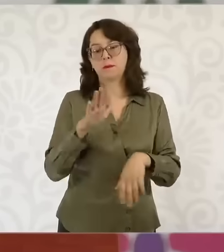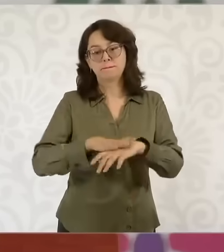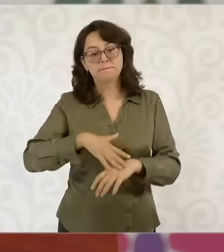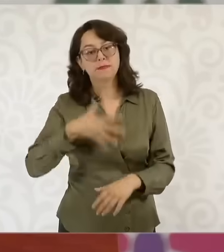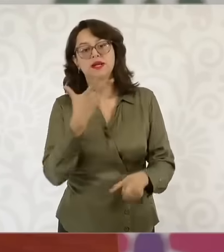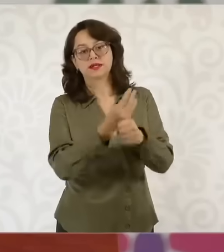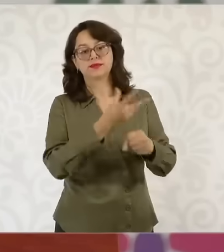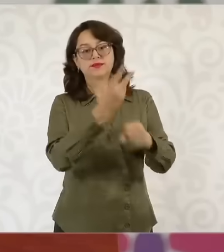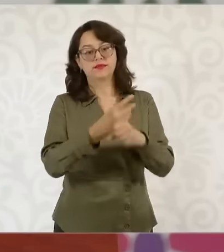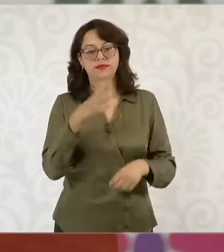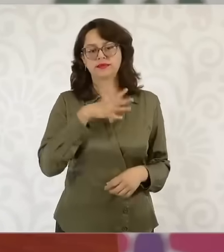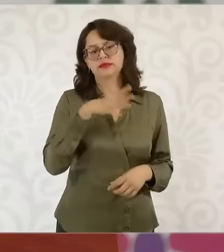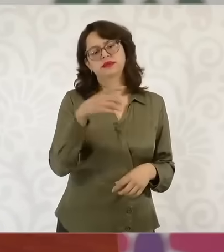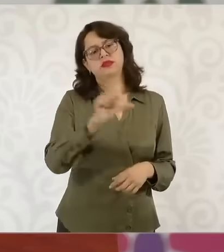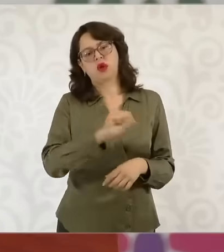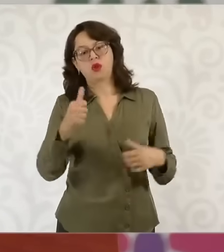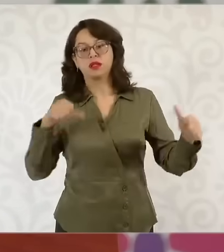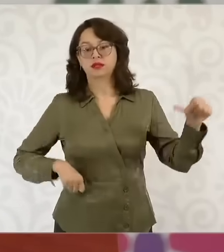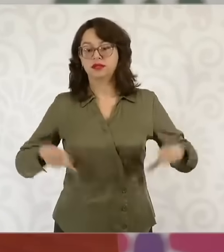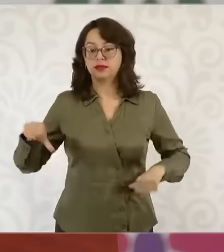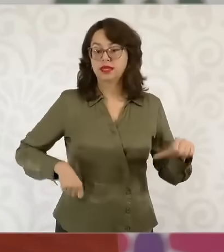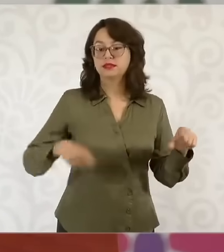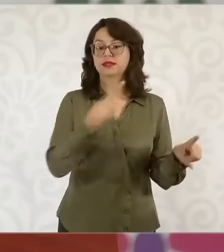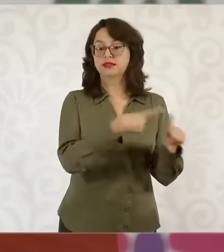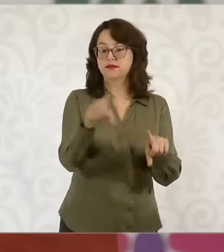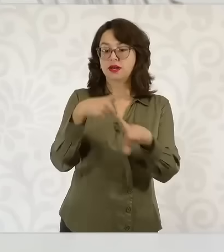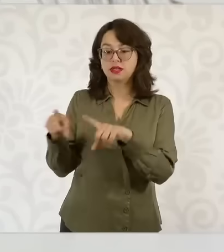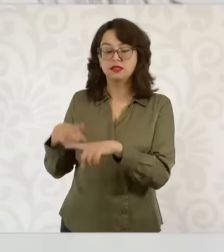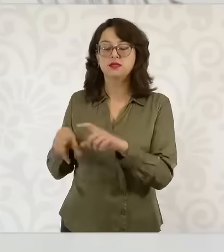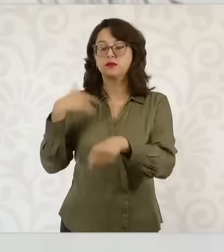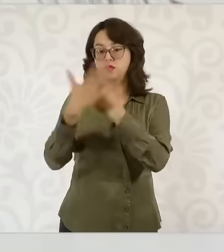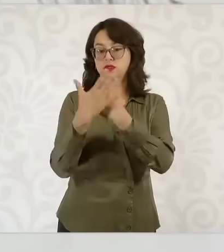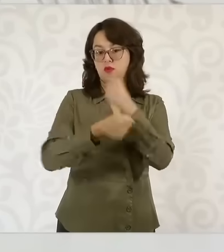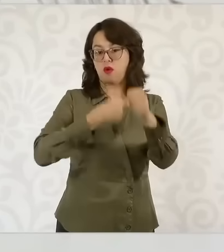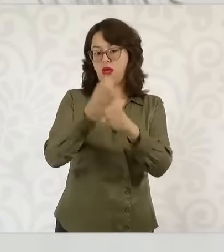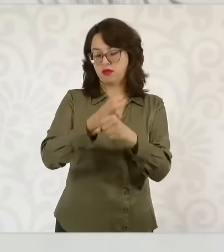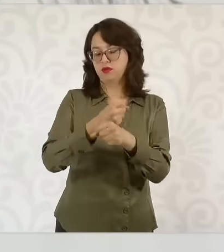fueron firmadas que tenemos que realizar, que vamos a realizar el próximo año para eh pues